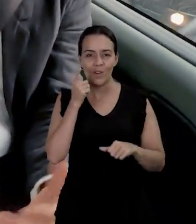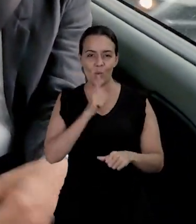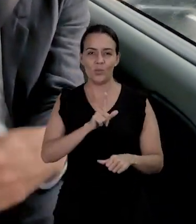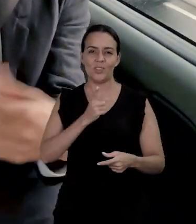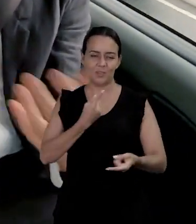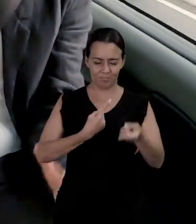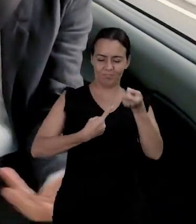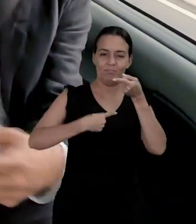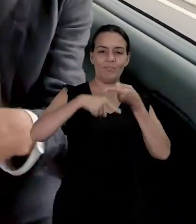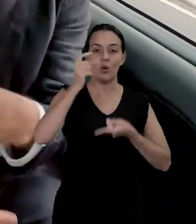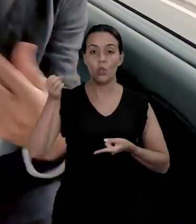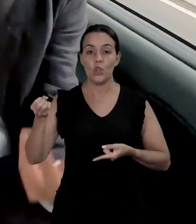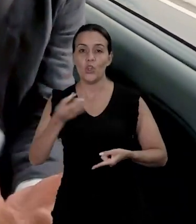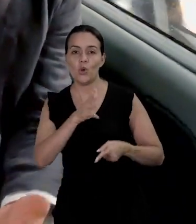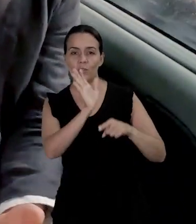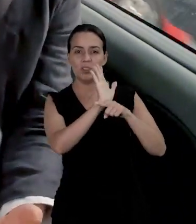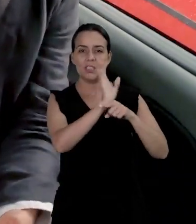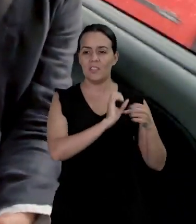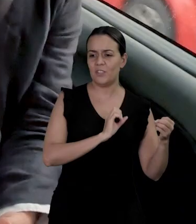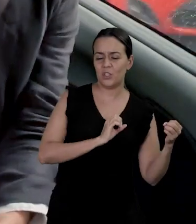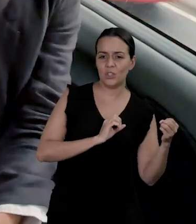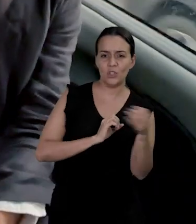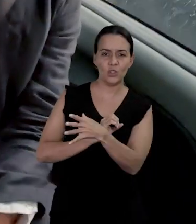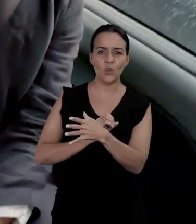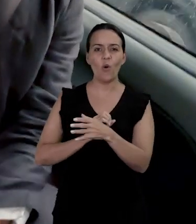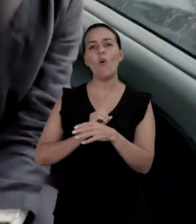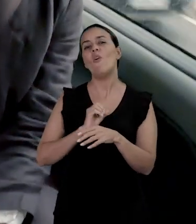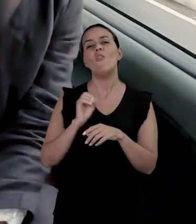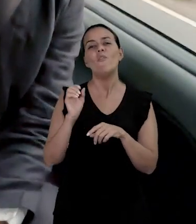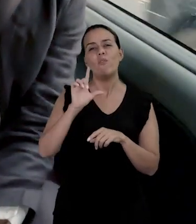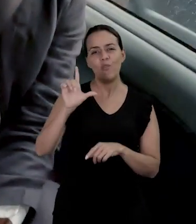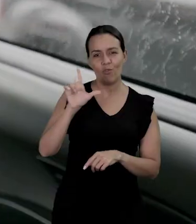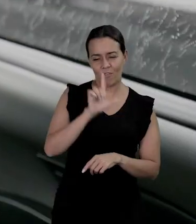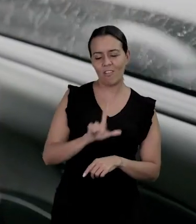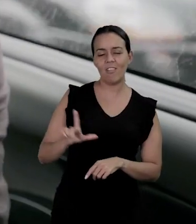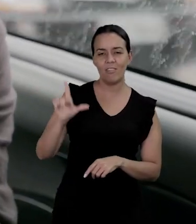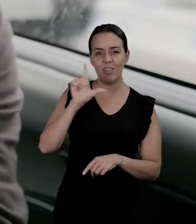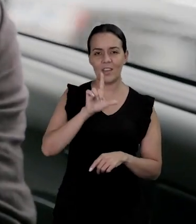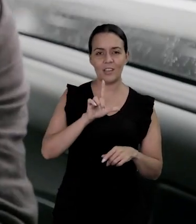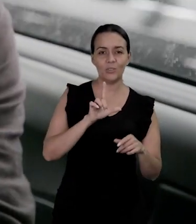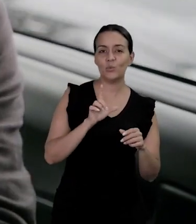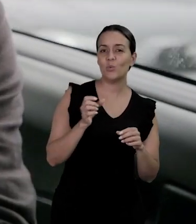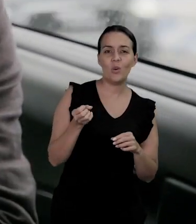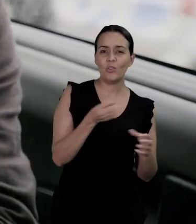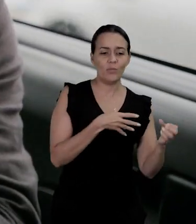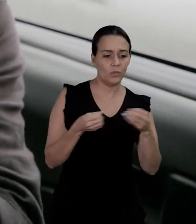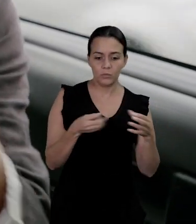na música, no cinema, na literatura. Estranhamente, eu me frustrei um pouco com a